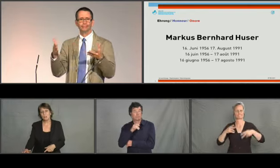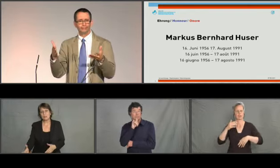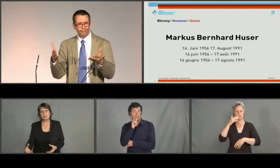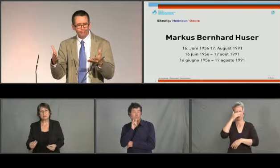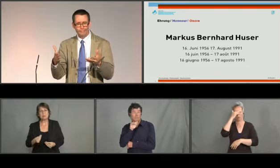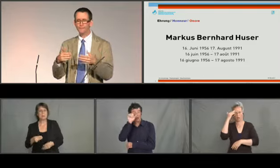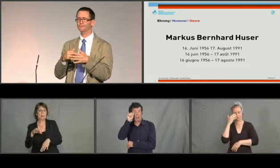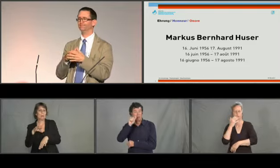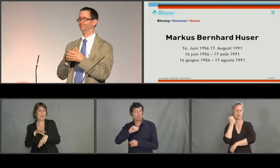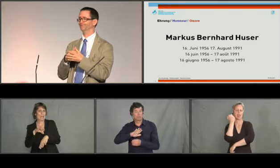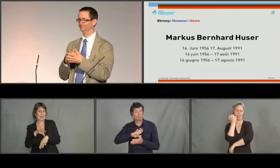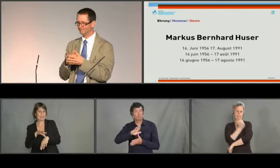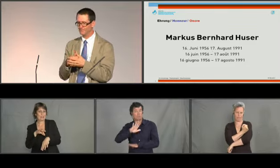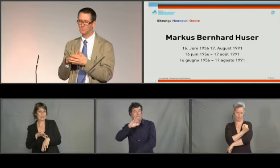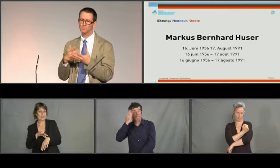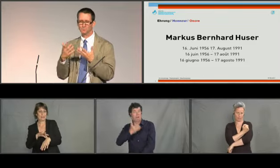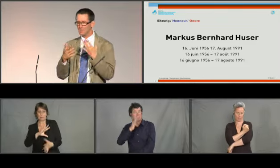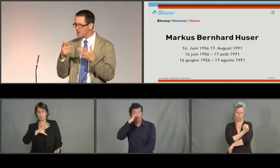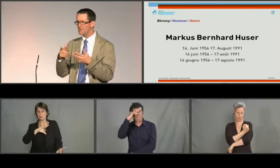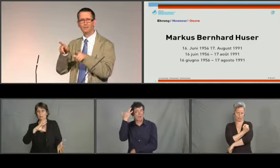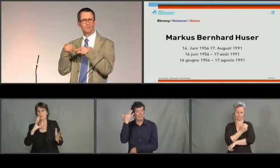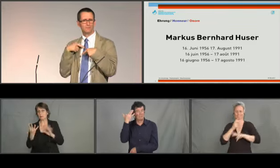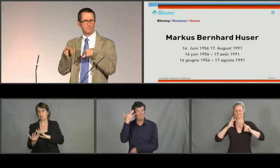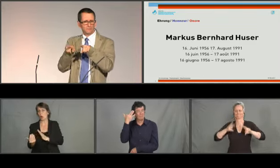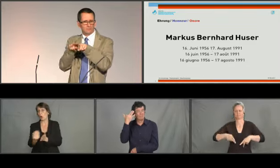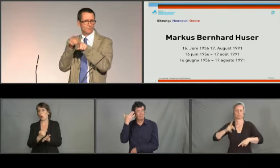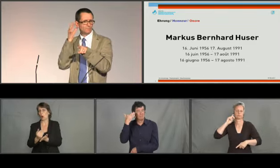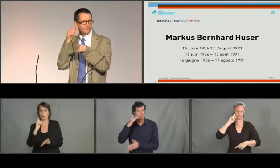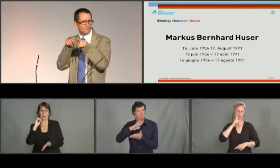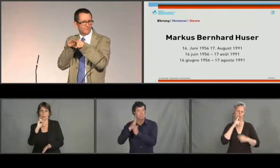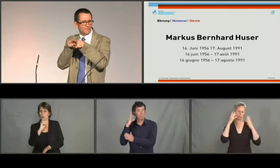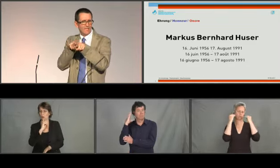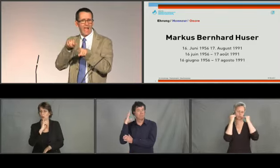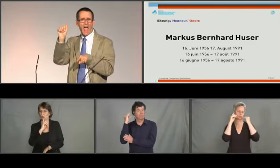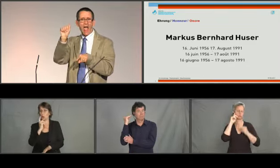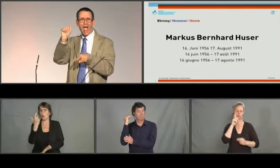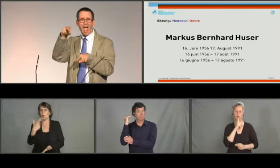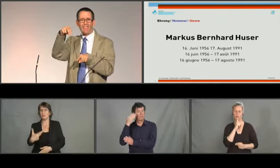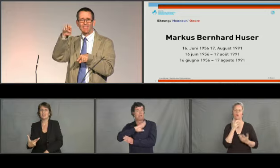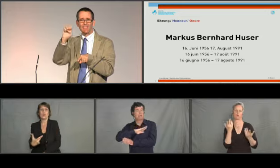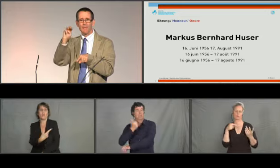verlor er durch eine Impfung sein Gehör.